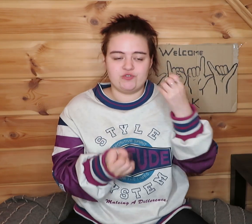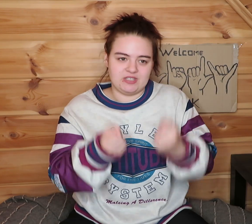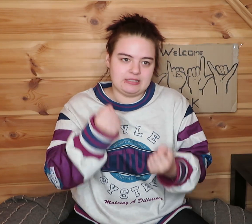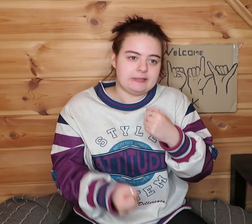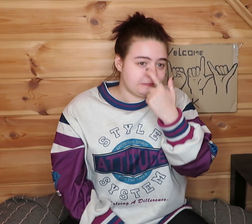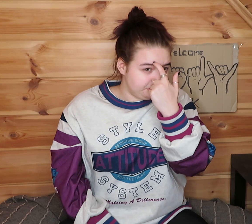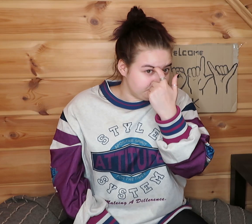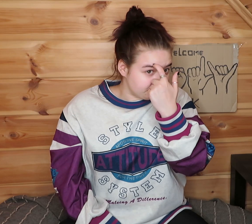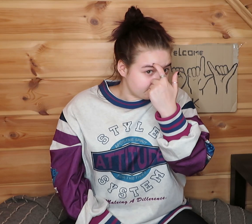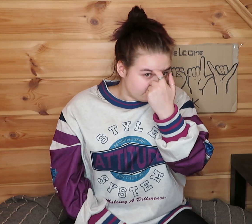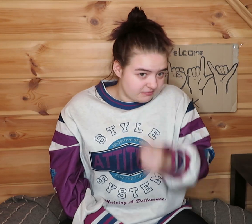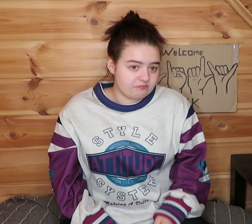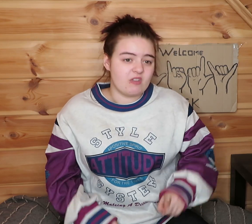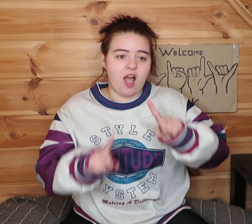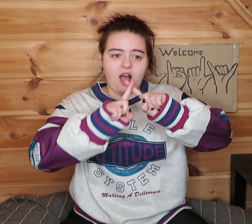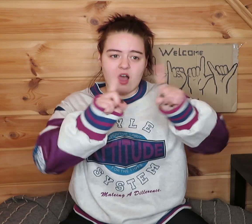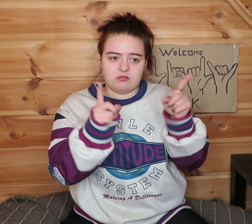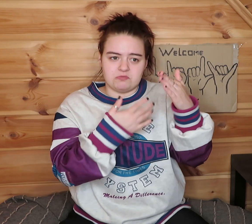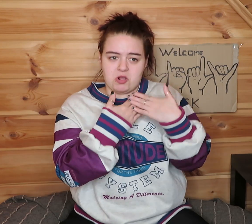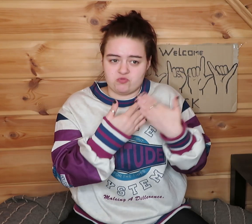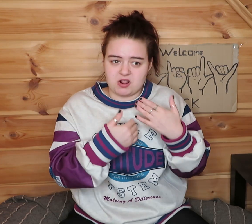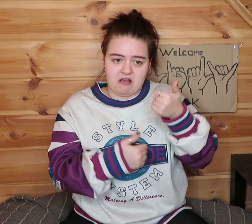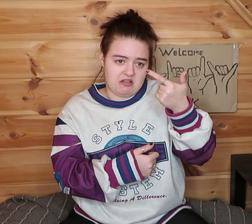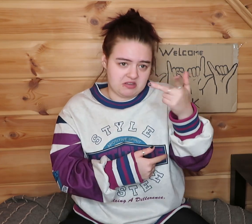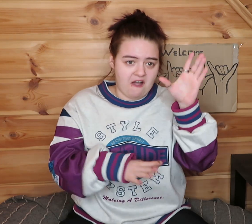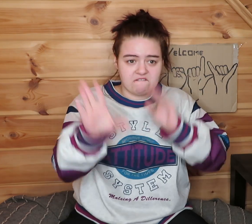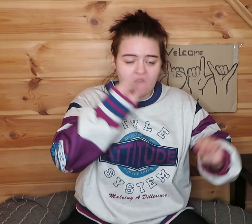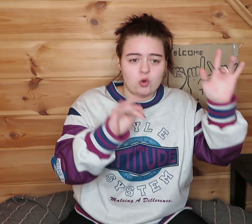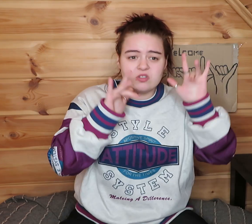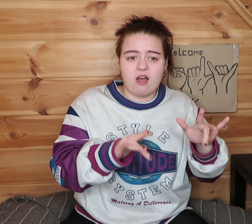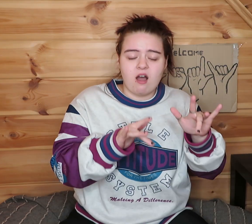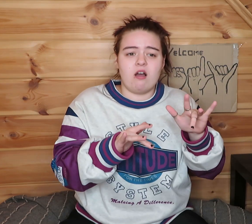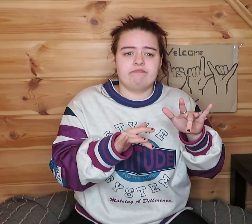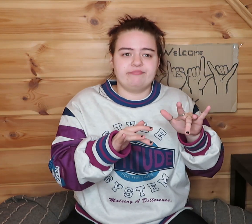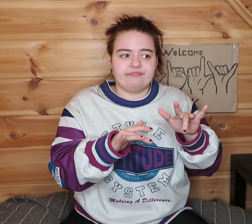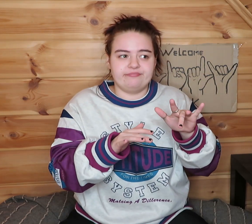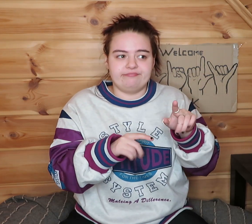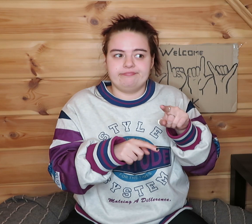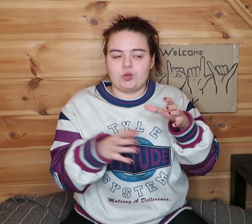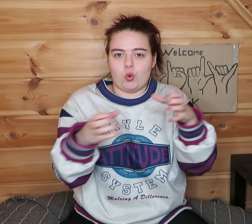Schwierig. Ein anderes Beispiel ist... Also einige Personen haben Erfahrungen dazu gemacht...